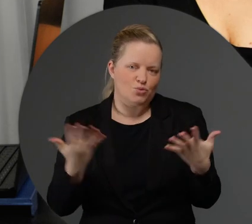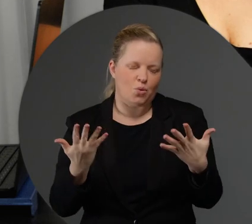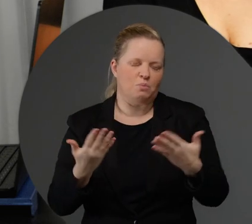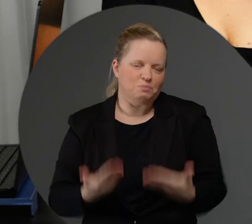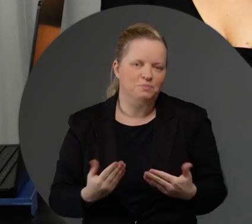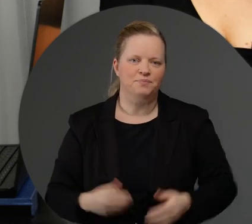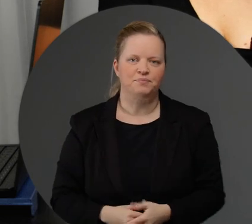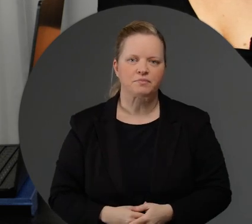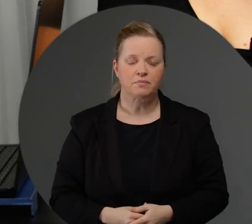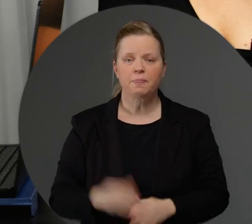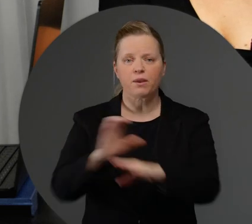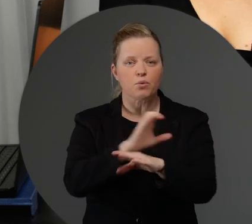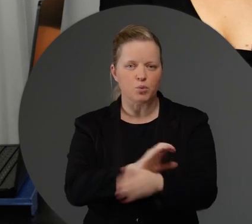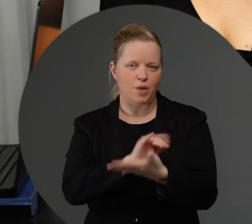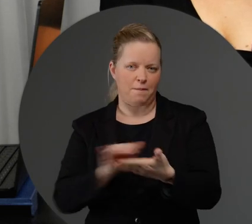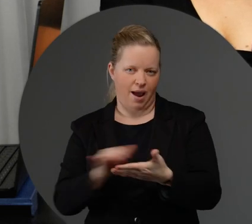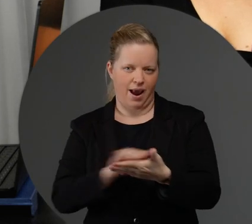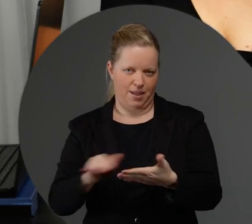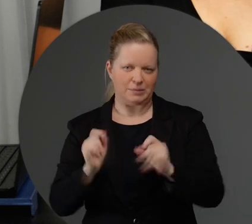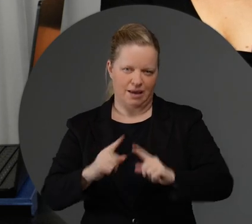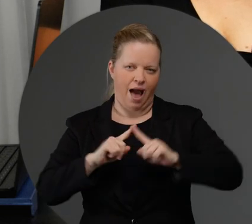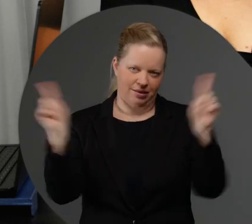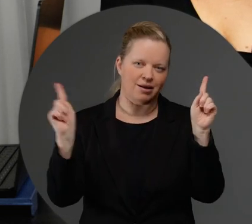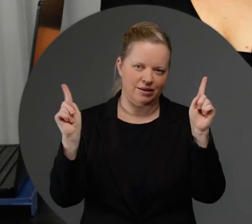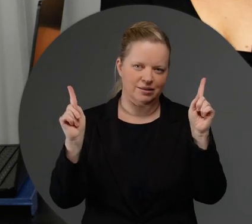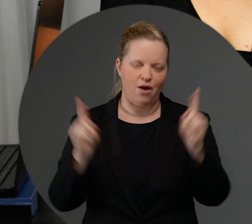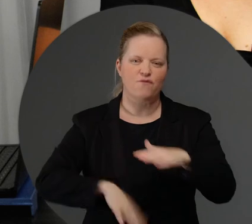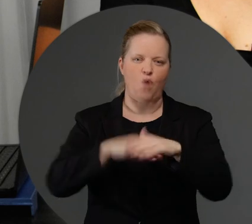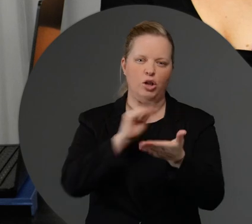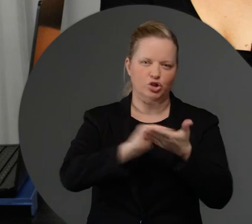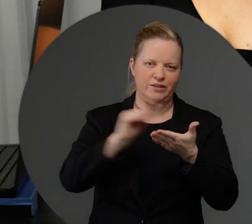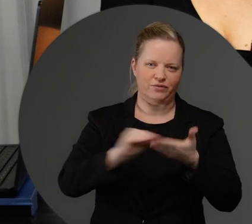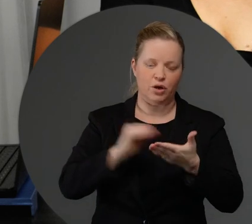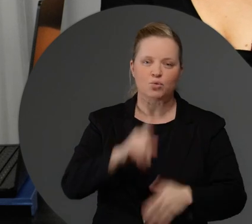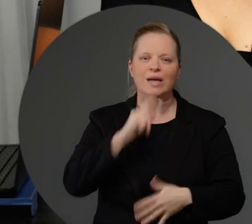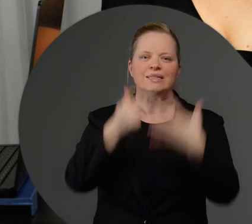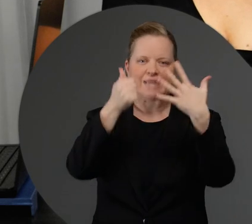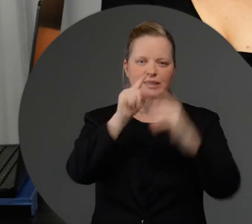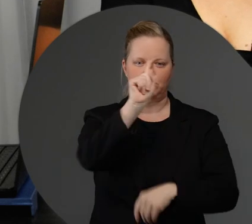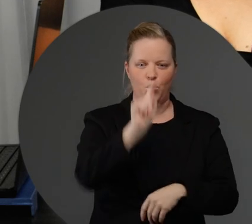Das ist halt der Computer Braille und der unterscheidet sich von der Vollschrift, quasi die ja nur aus sechs Punkten besteht.